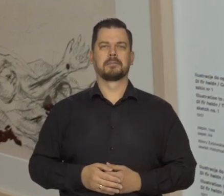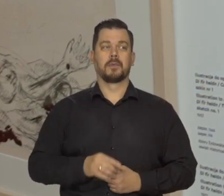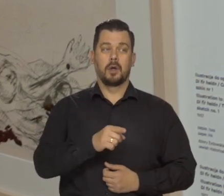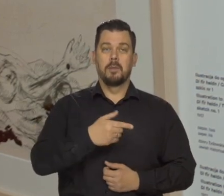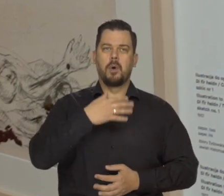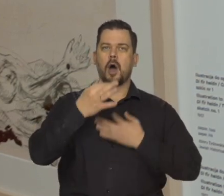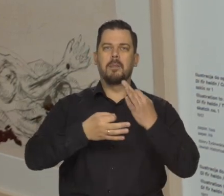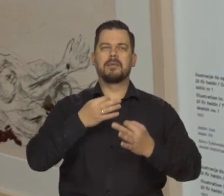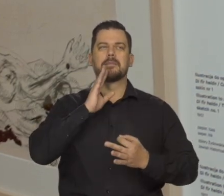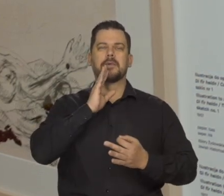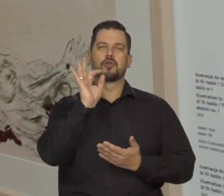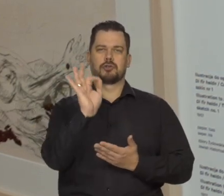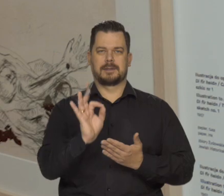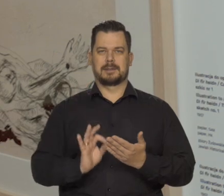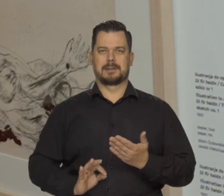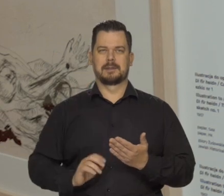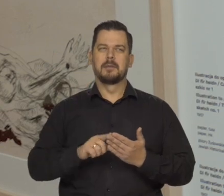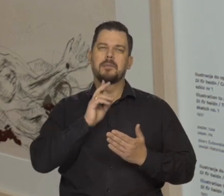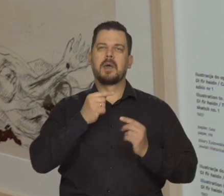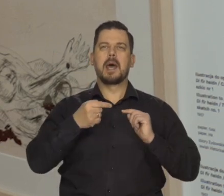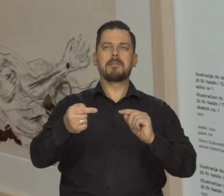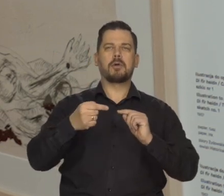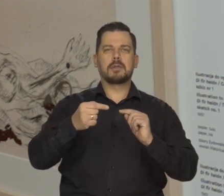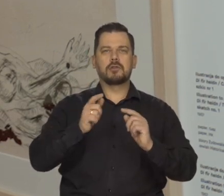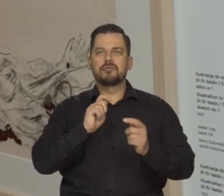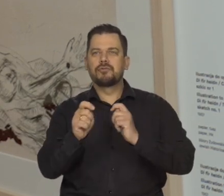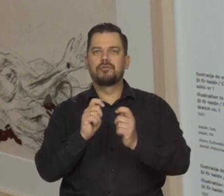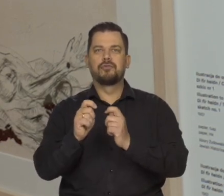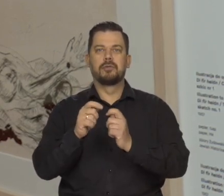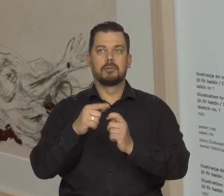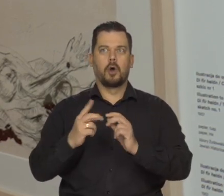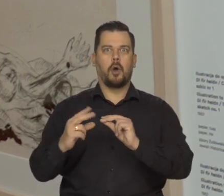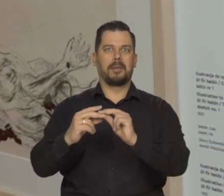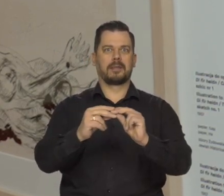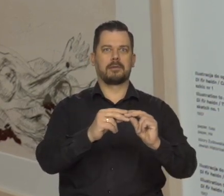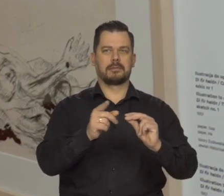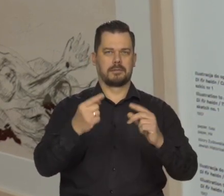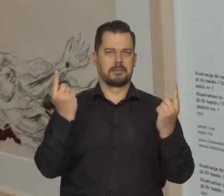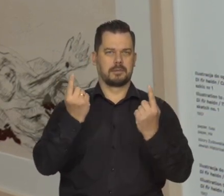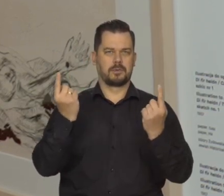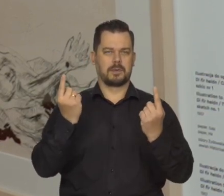Opowiadanie ma formę szkicową, niemal reportażową, jest komentarzem pisanym w reakcji do bieżących wydarzeń,